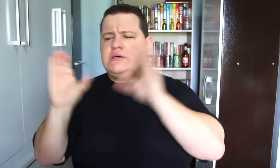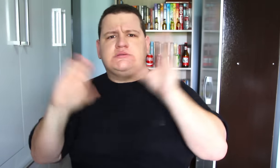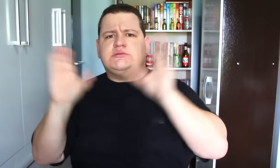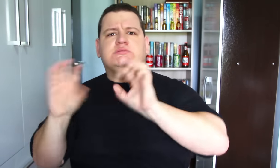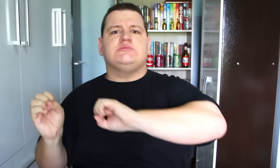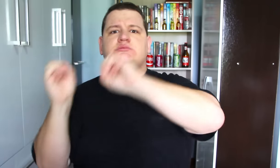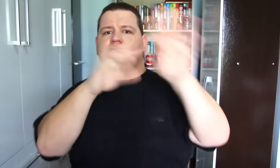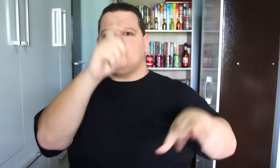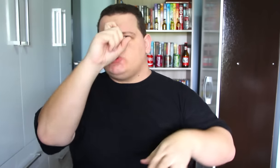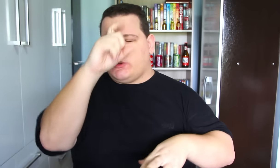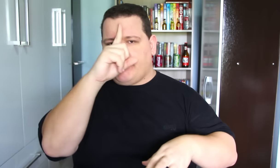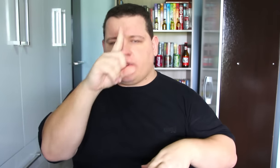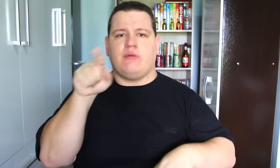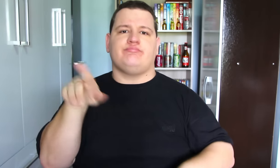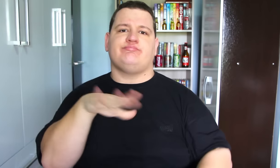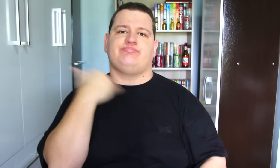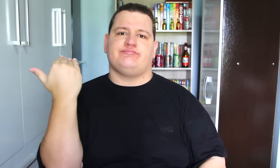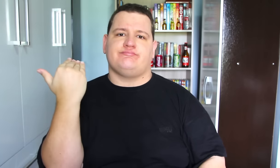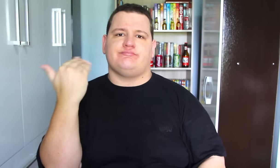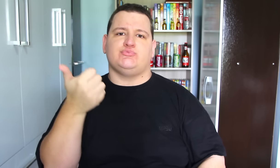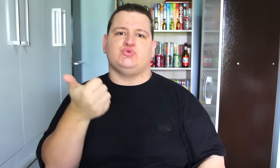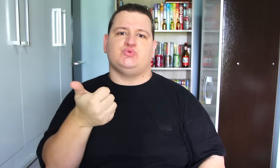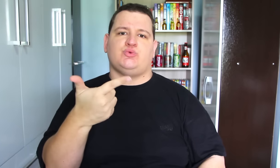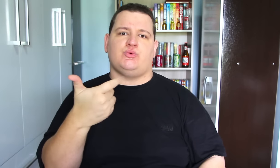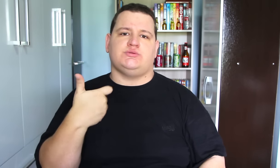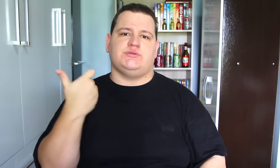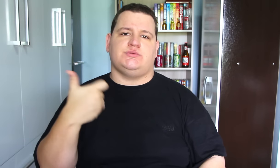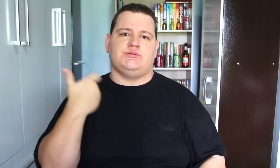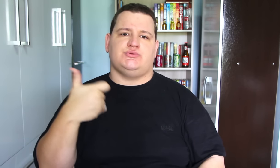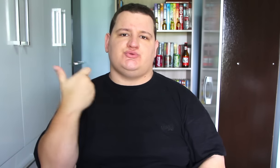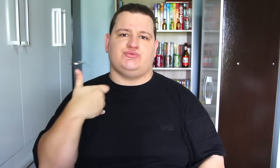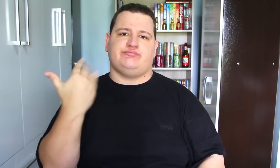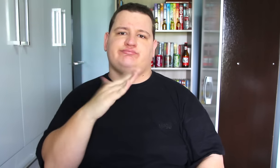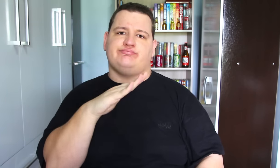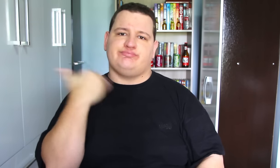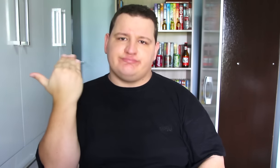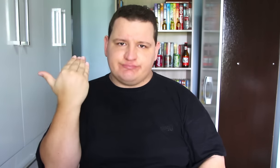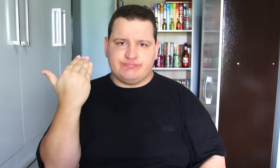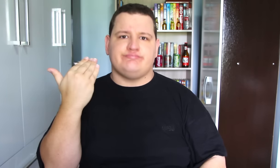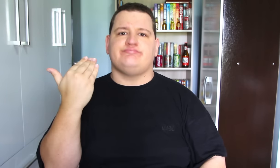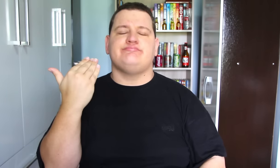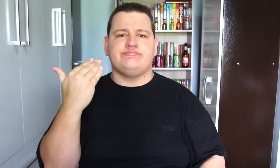foi levada ao hospital e faleceu aos 12 anos.